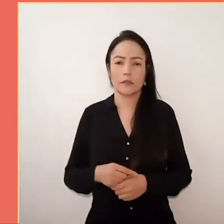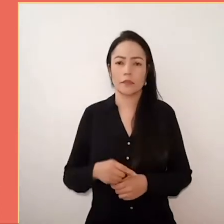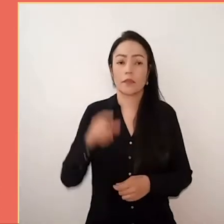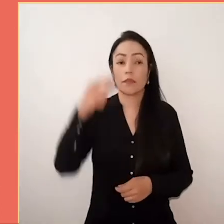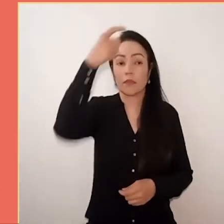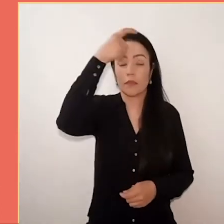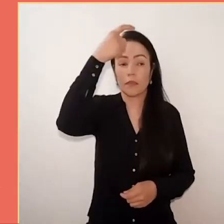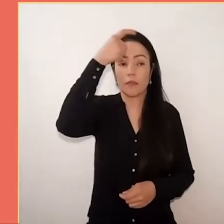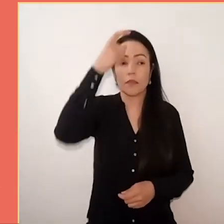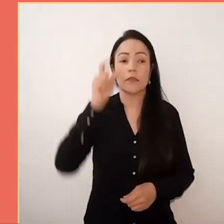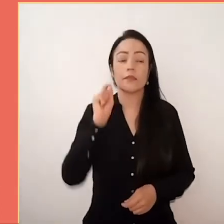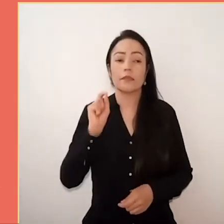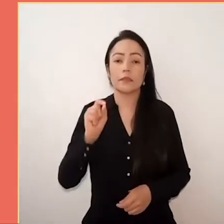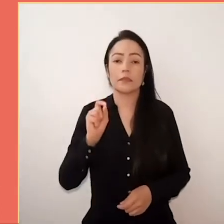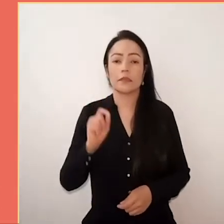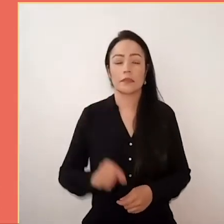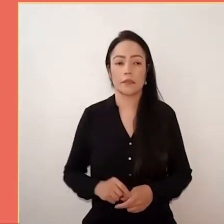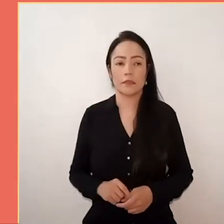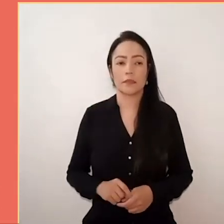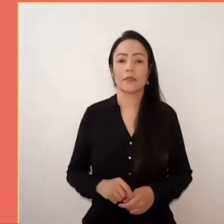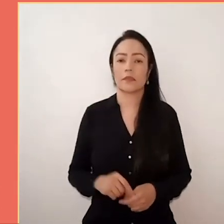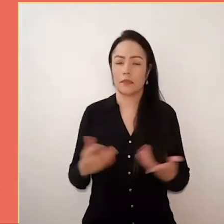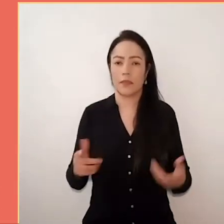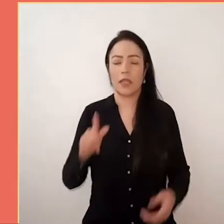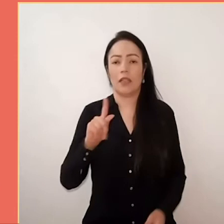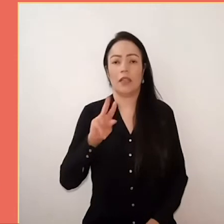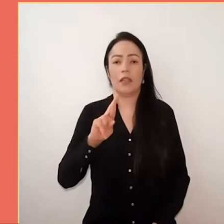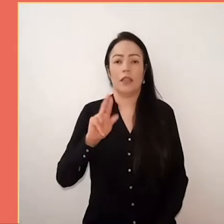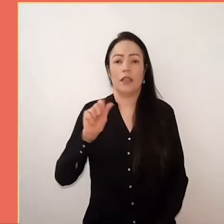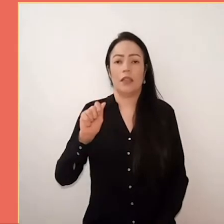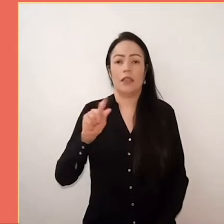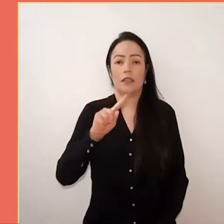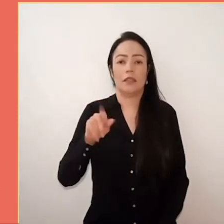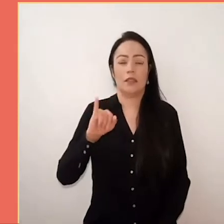da nossa grande Graciela Montes, no livro